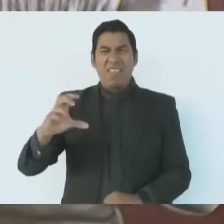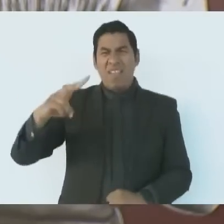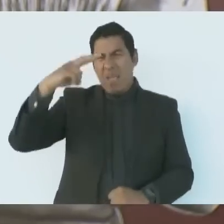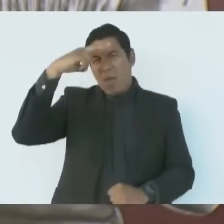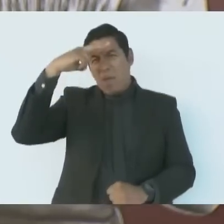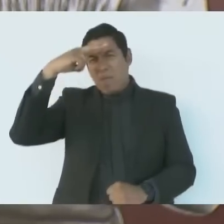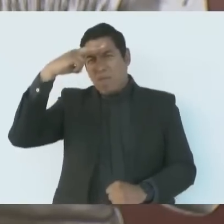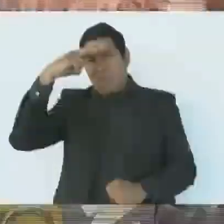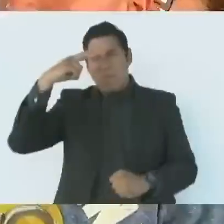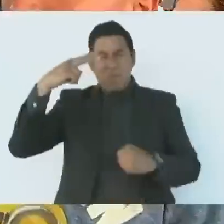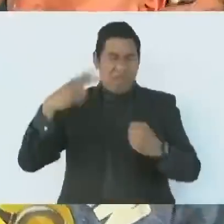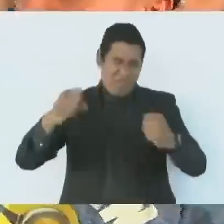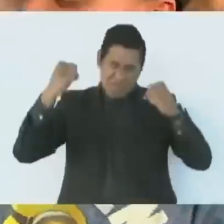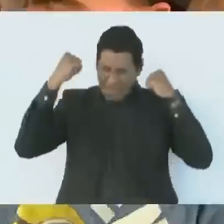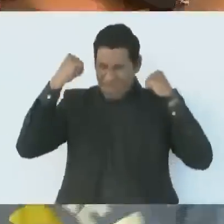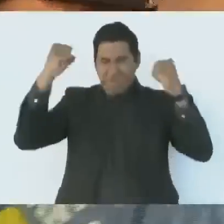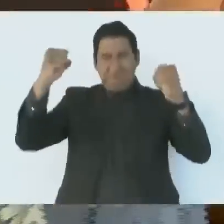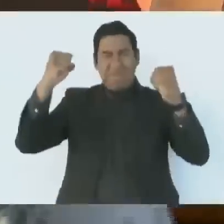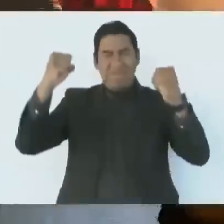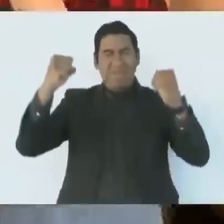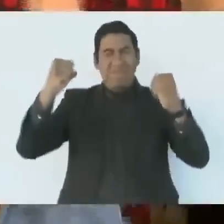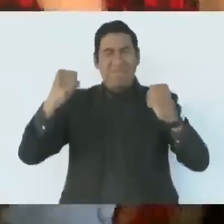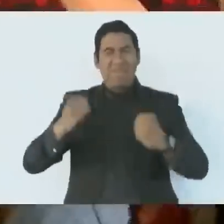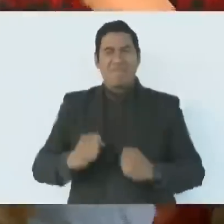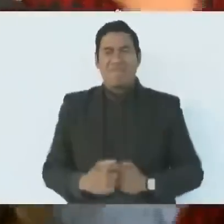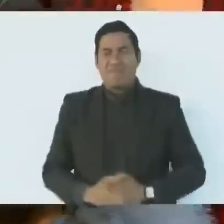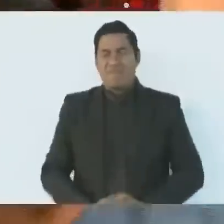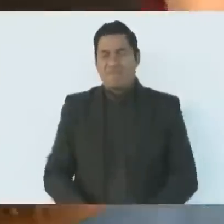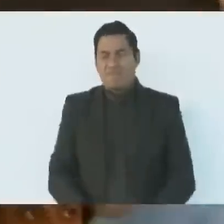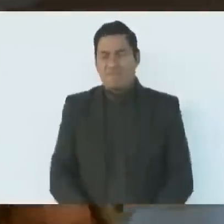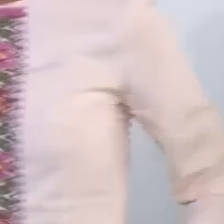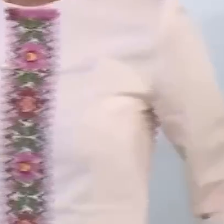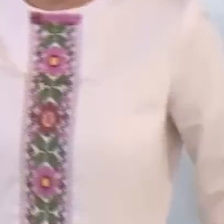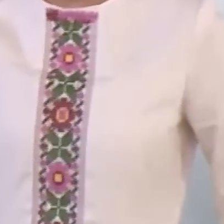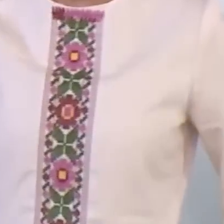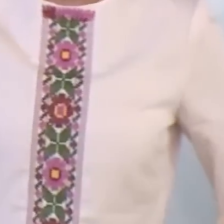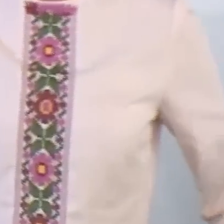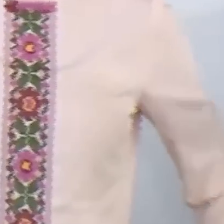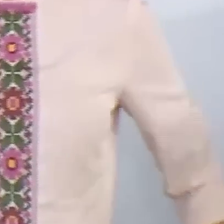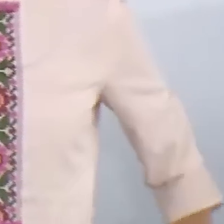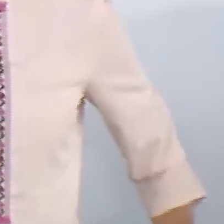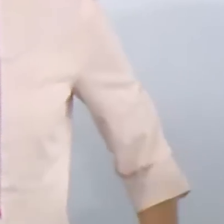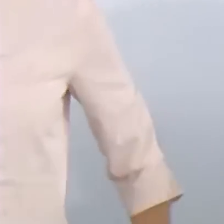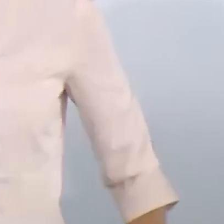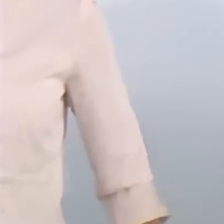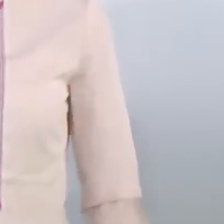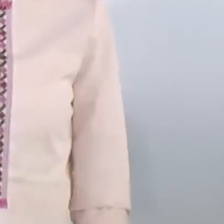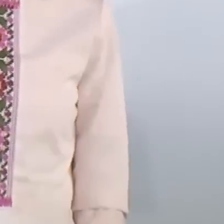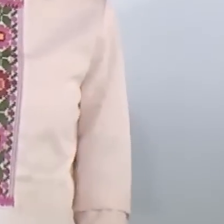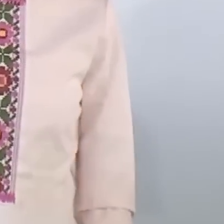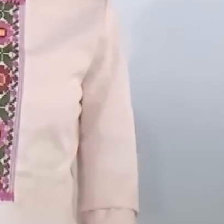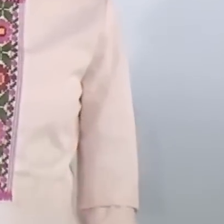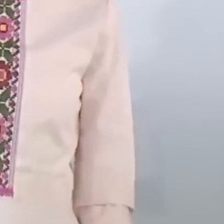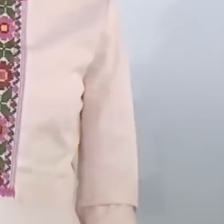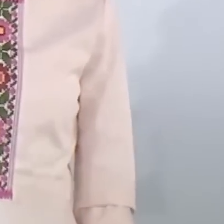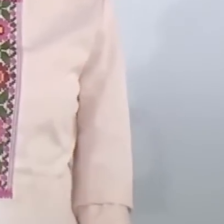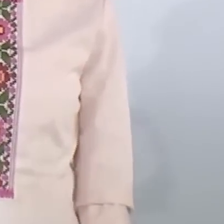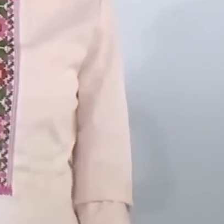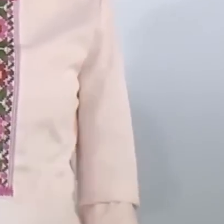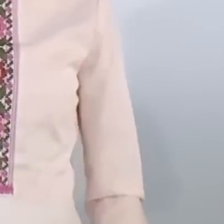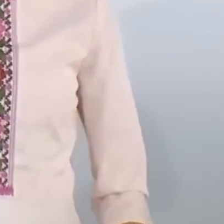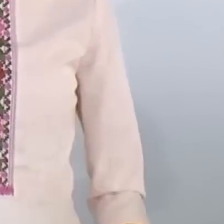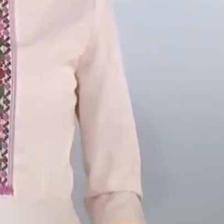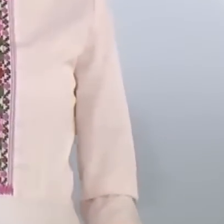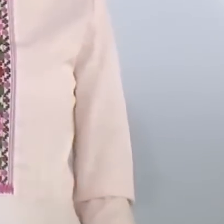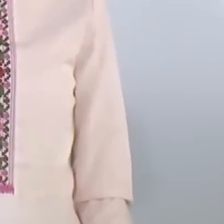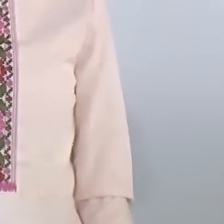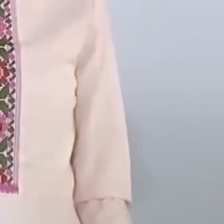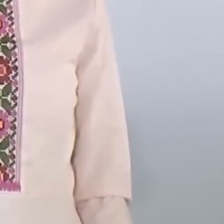México a continuación se llevará a cabo el banderazo de inicio del programa Sol del norte